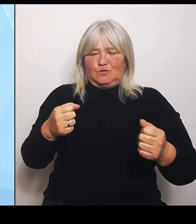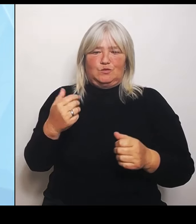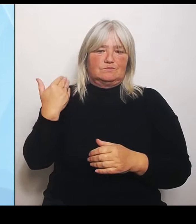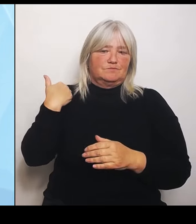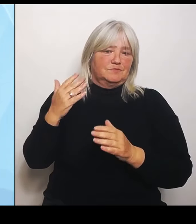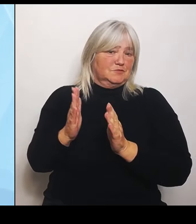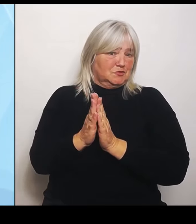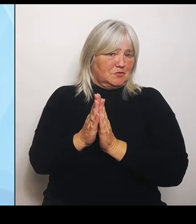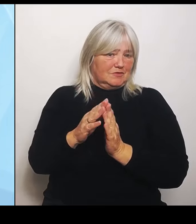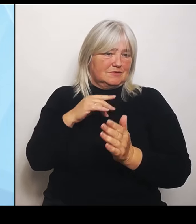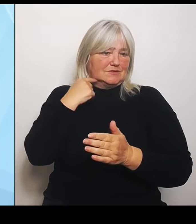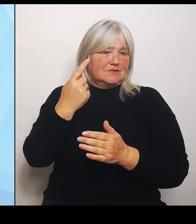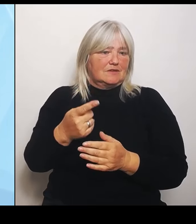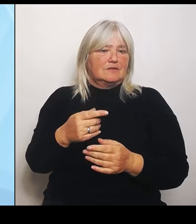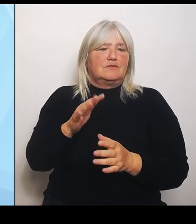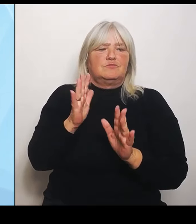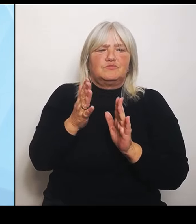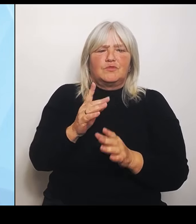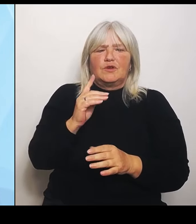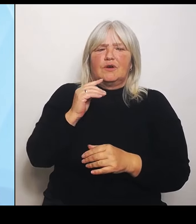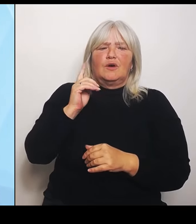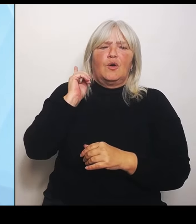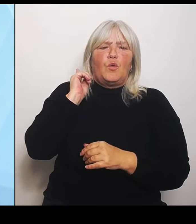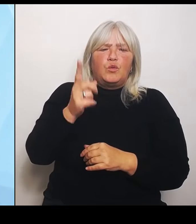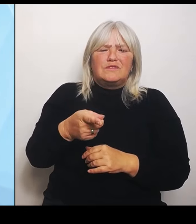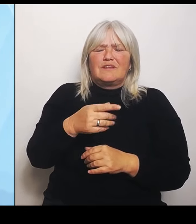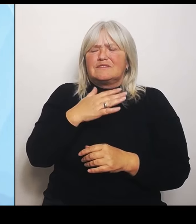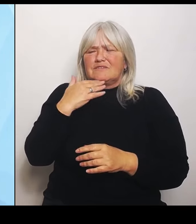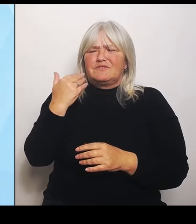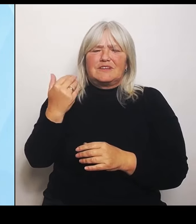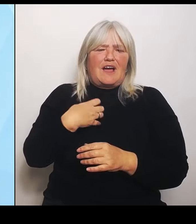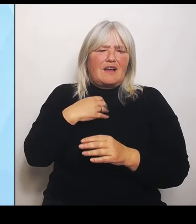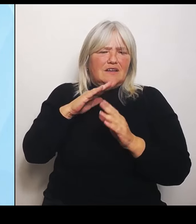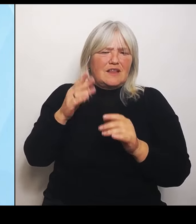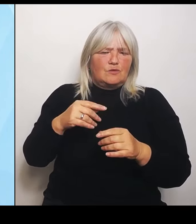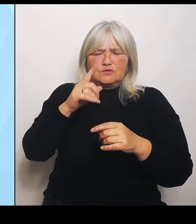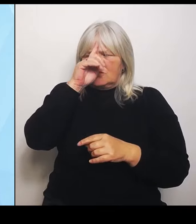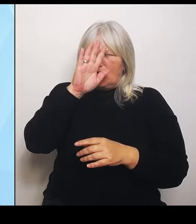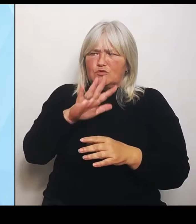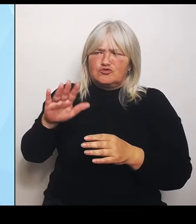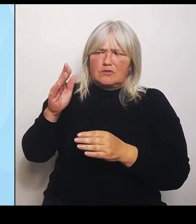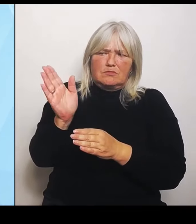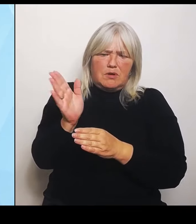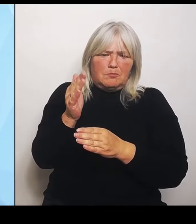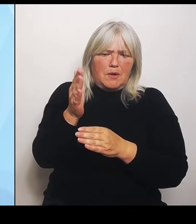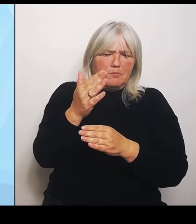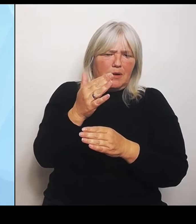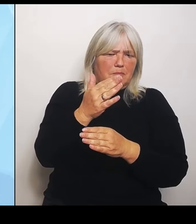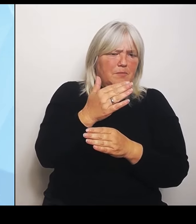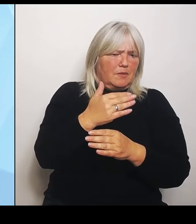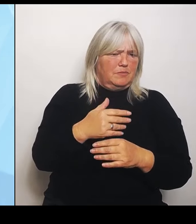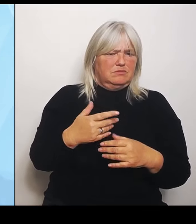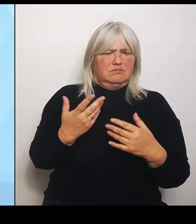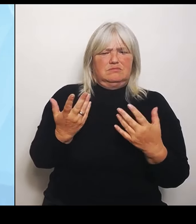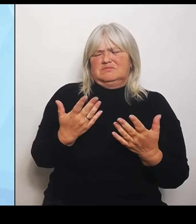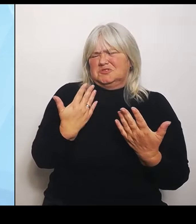Diese doch etwas lapidar dahingesagte Aussage führt tatsächlich dazu, dass einige Krankenhäuser mit Blick auf einen